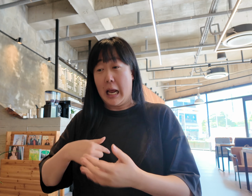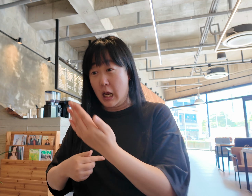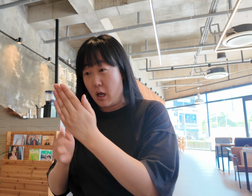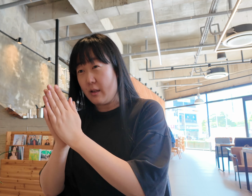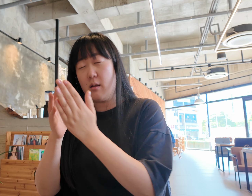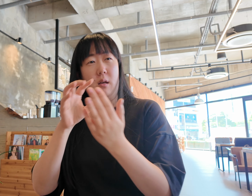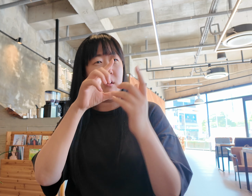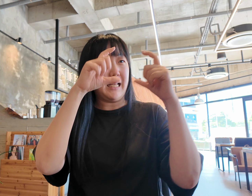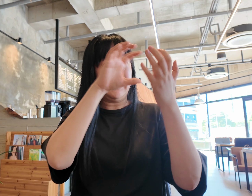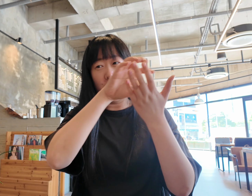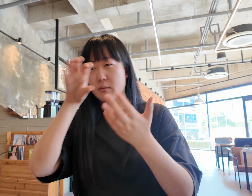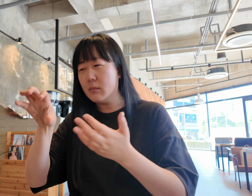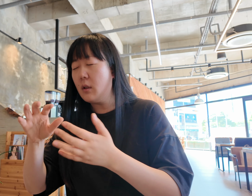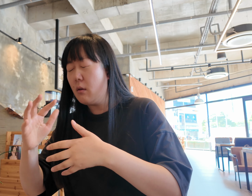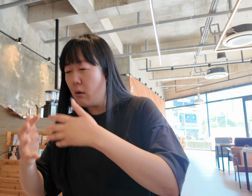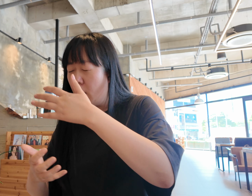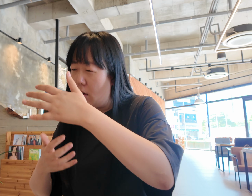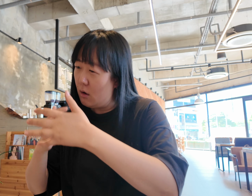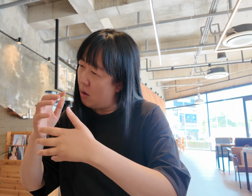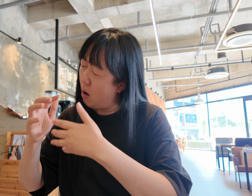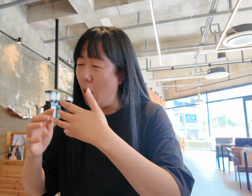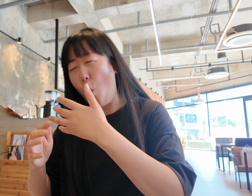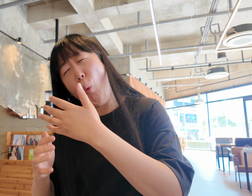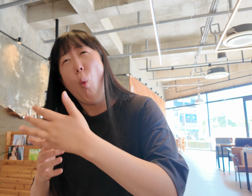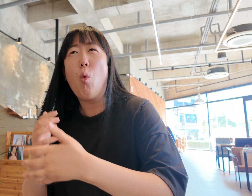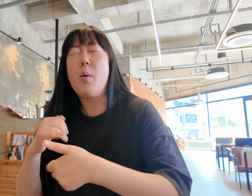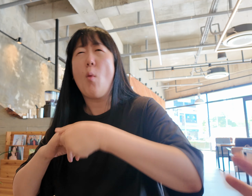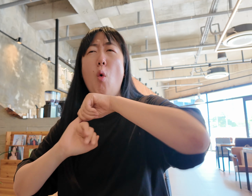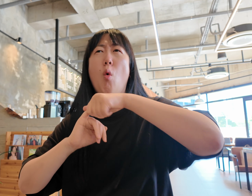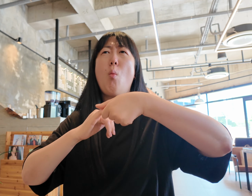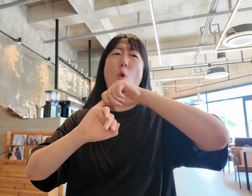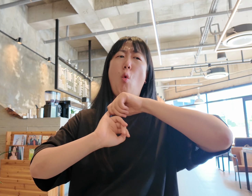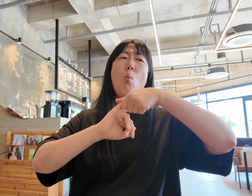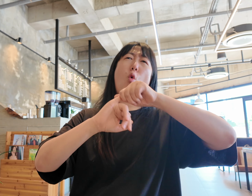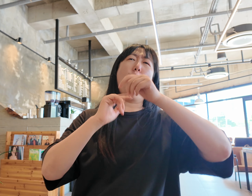本 や絵を手話で 効果的に伝えるのは難しい